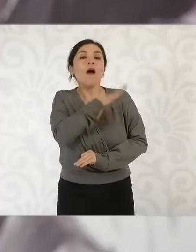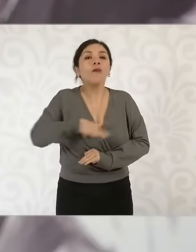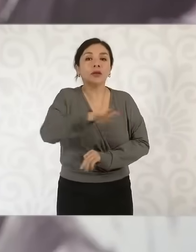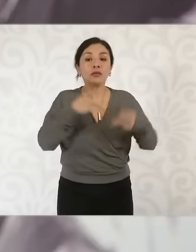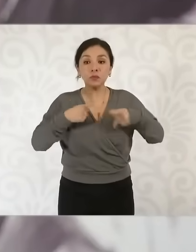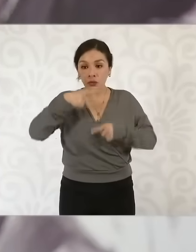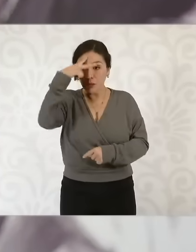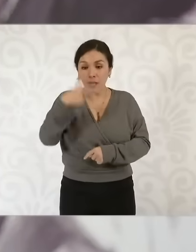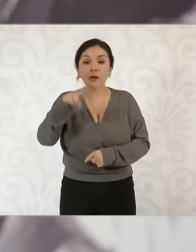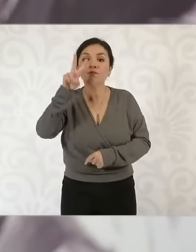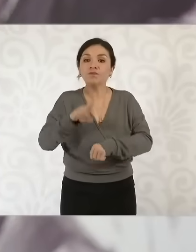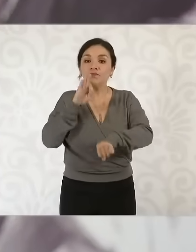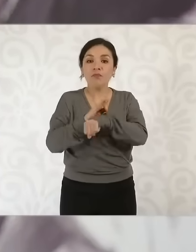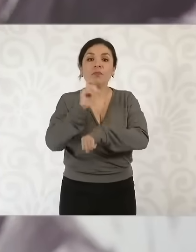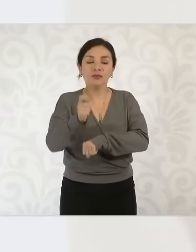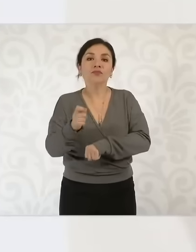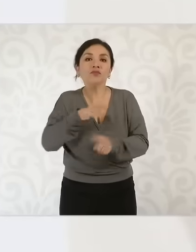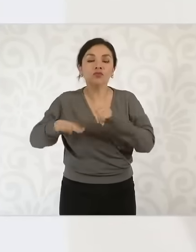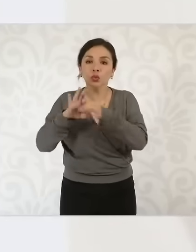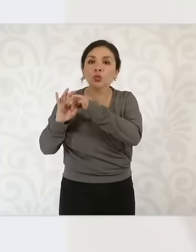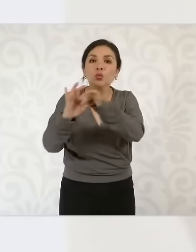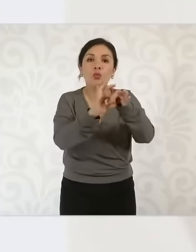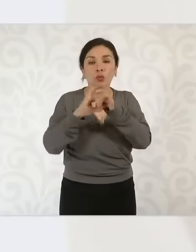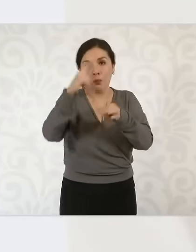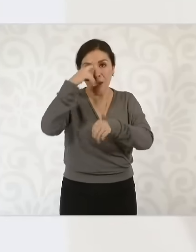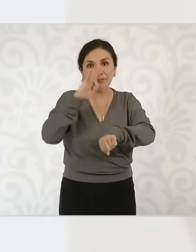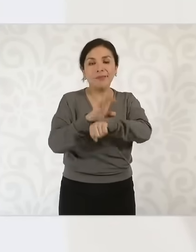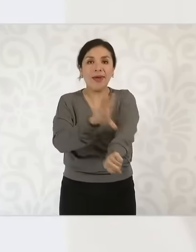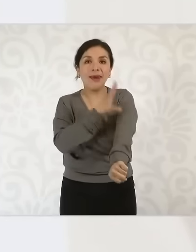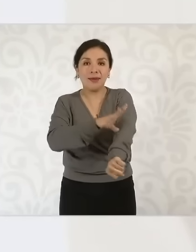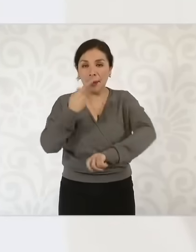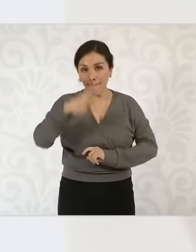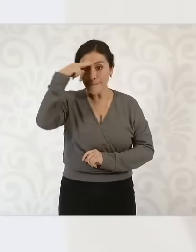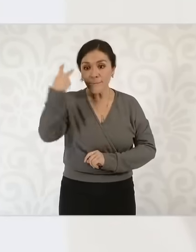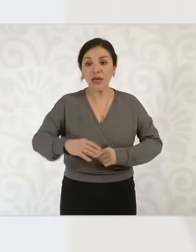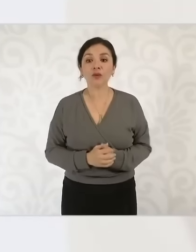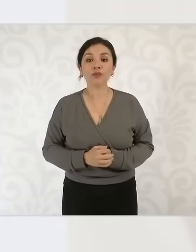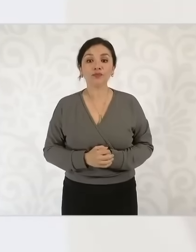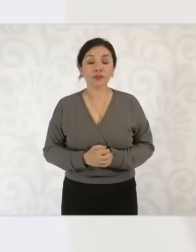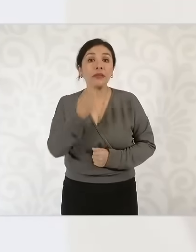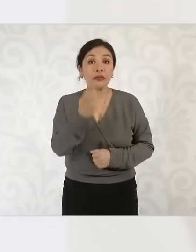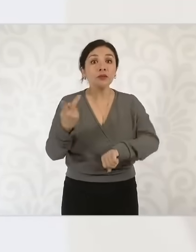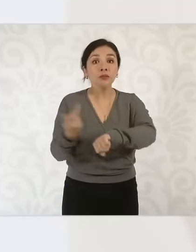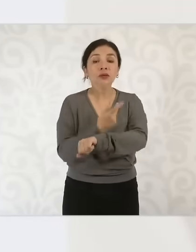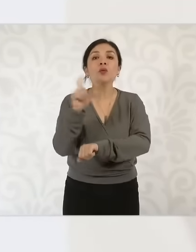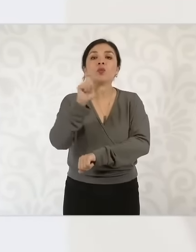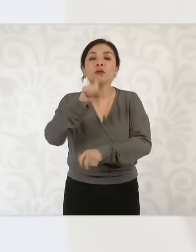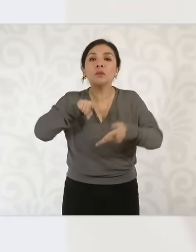garantizando nuestra soberanía energética. Todo esto se dio a la luz de la transformación de